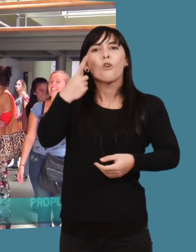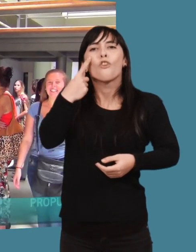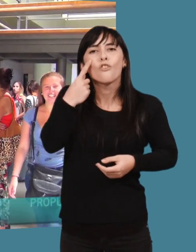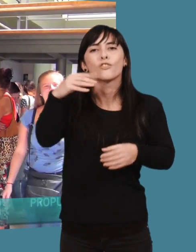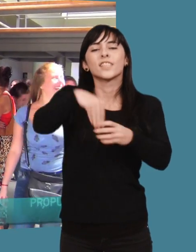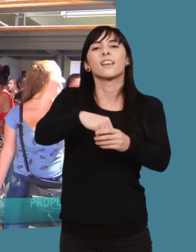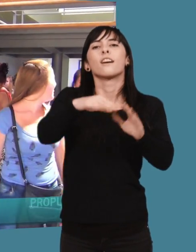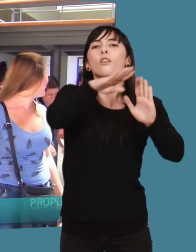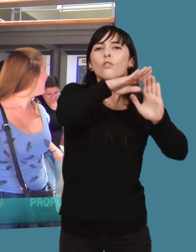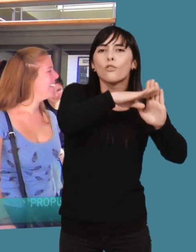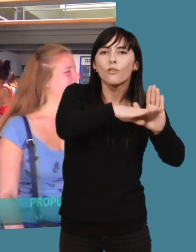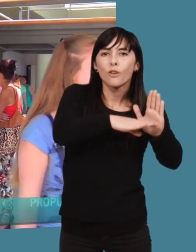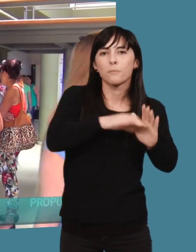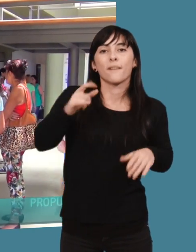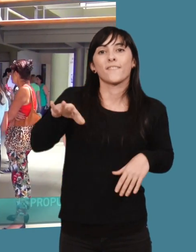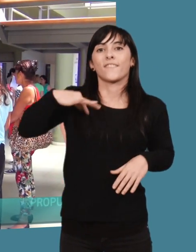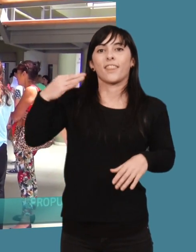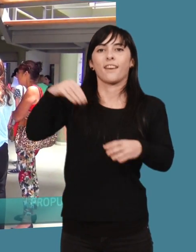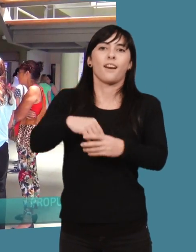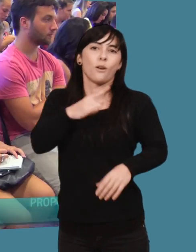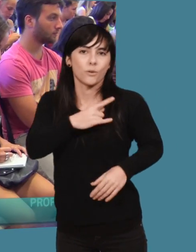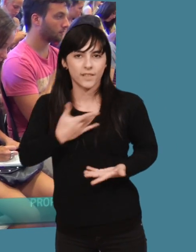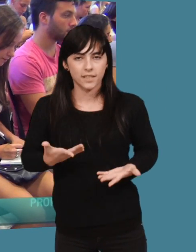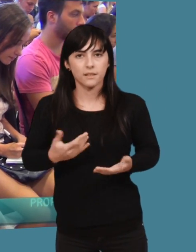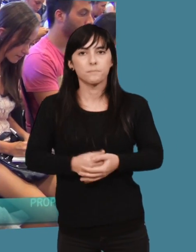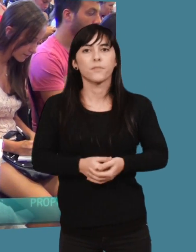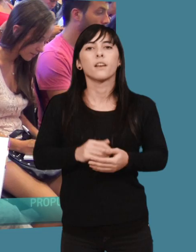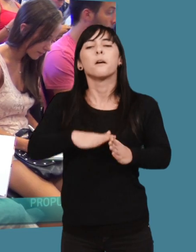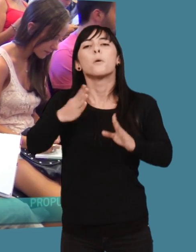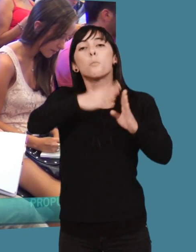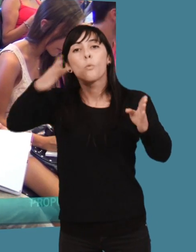lo que la normativa que rige su vida académica. Luego continúa con un módulo